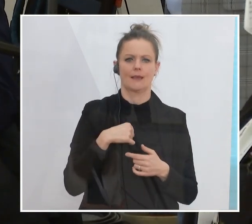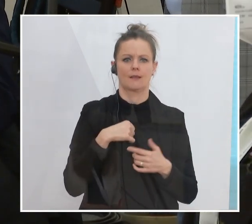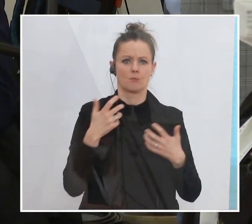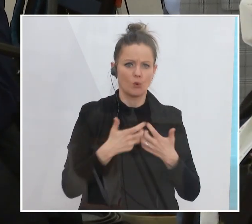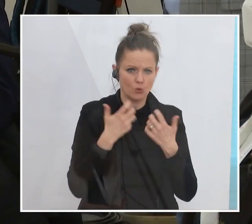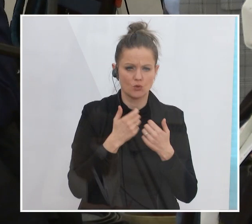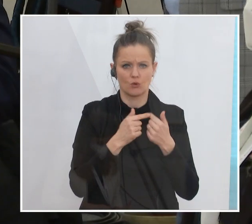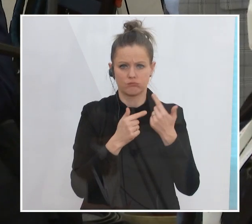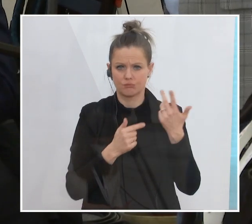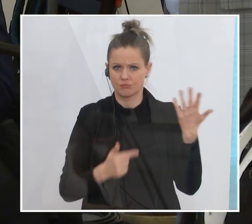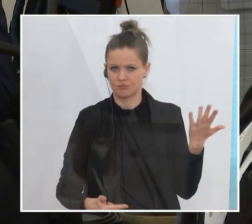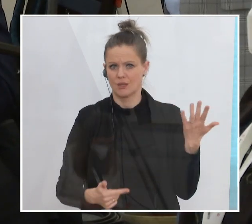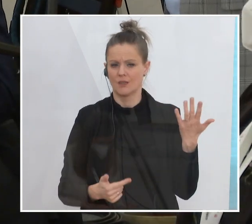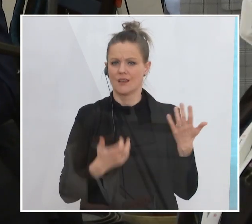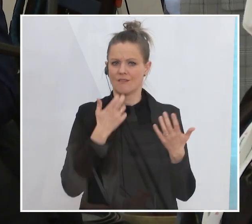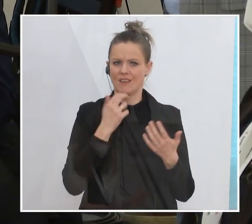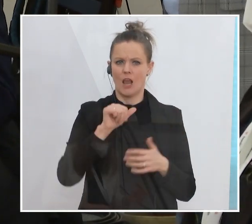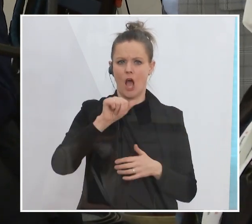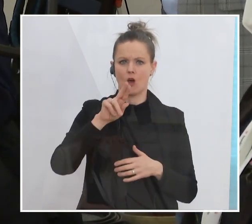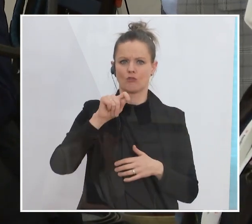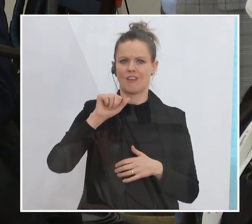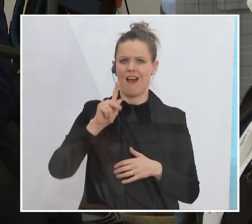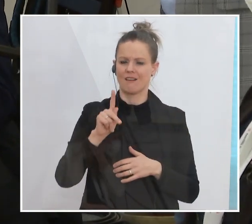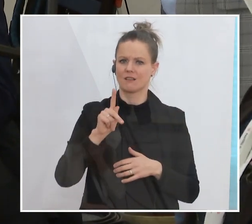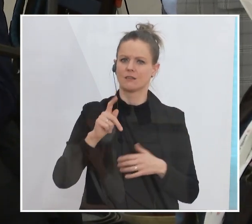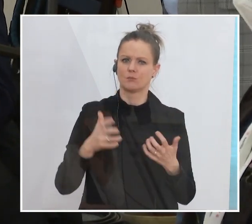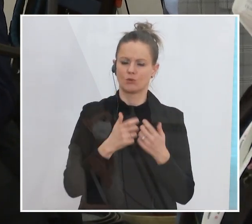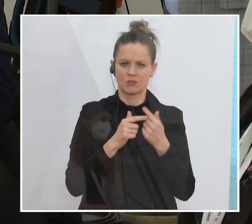Landwirtschaft nach diesem einen Jahr getan? Ist diese Versorgungssicherheit aus Ihrer Sicht